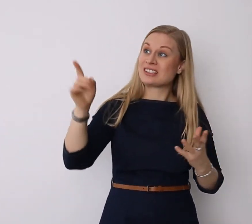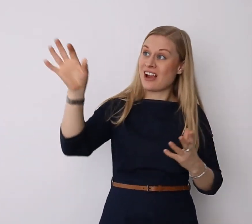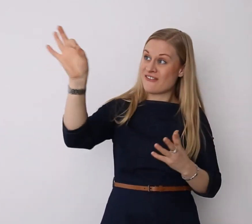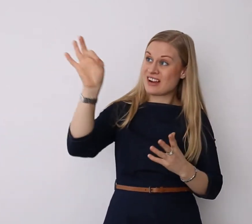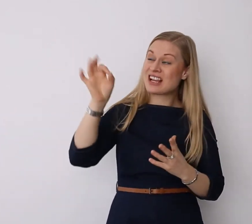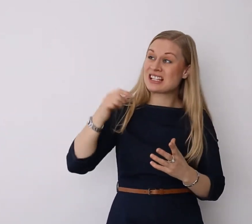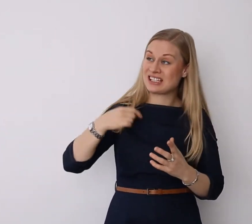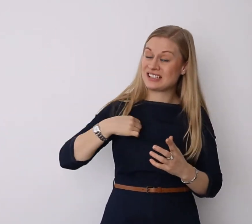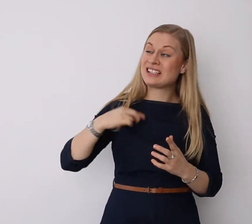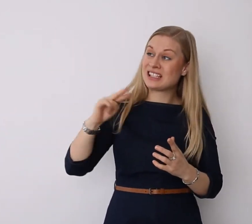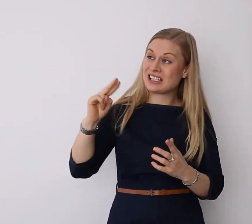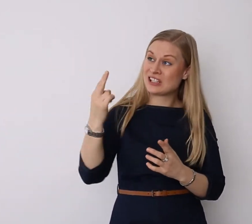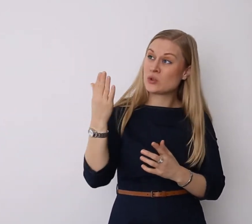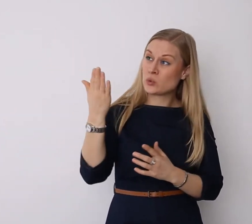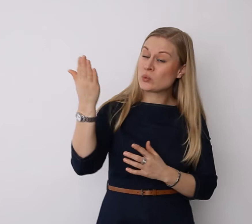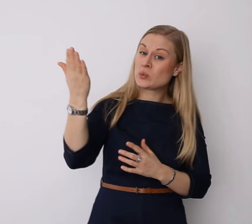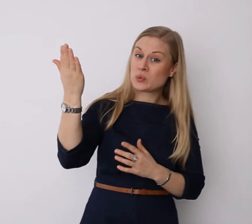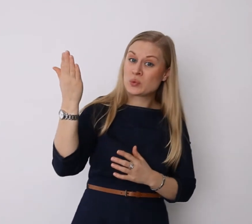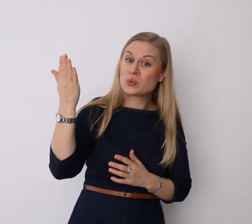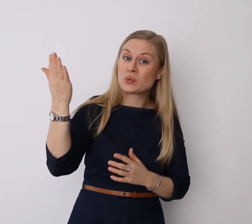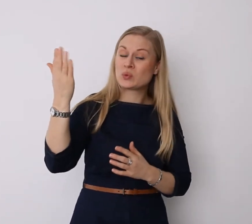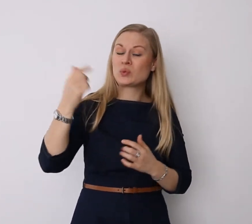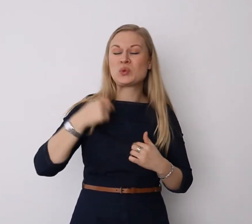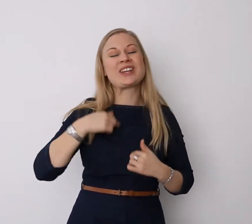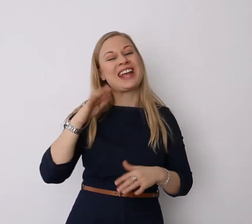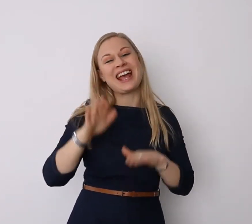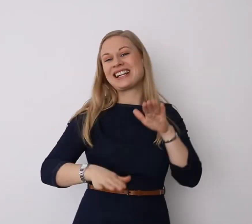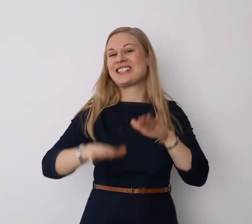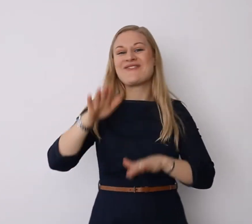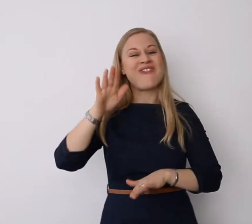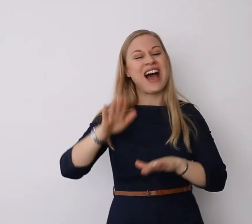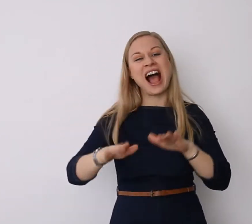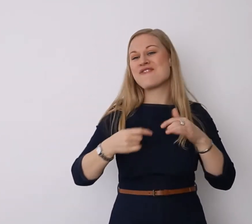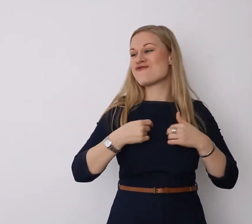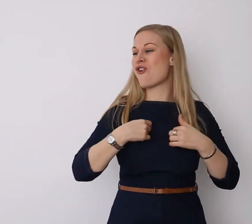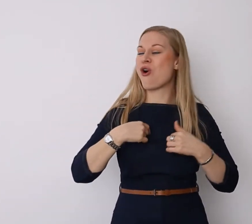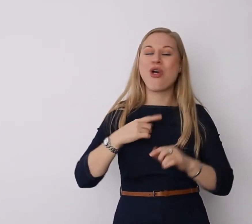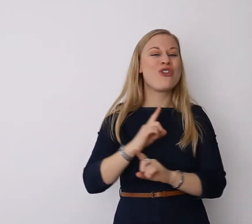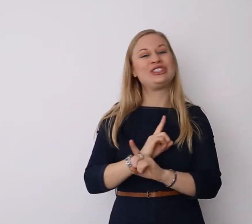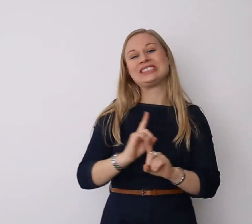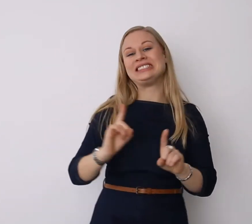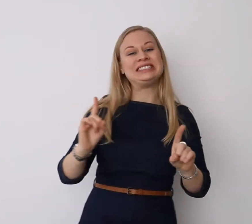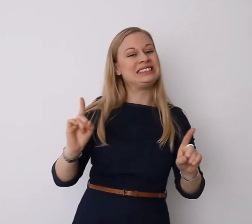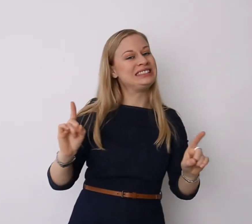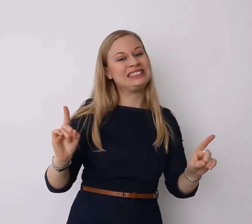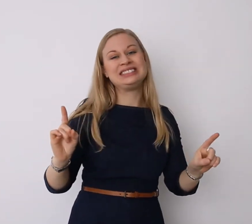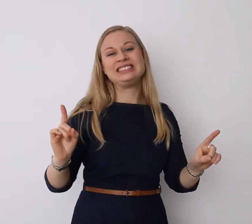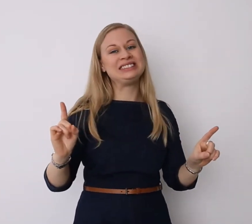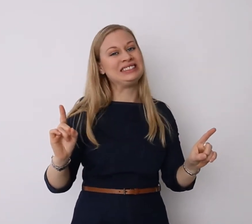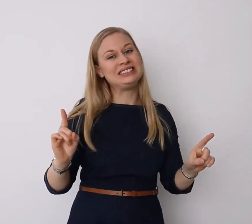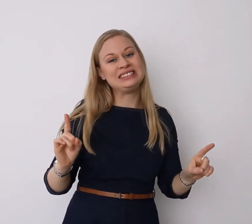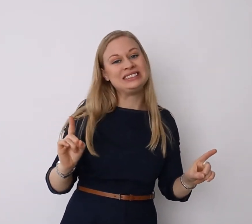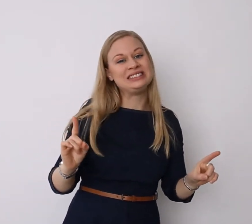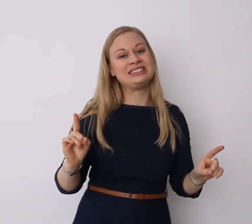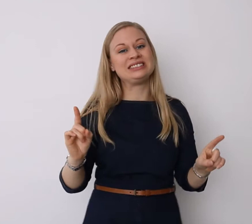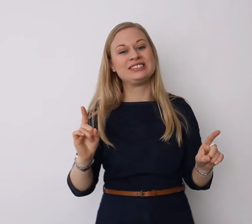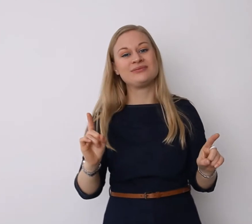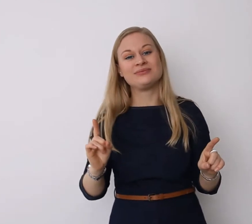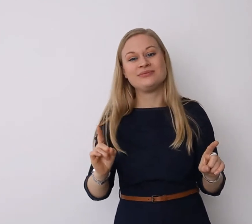daar vind ik U en ik twijfel niet.